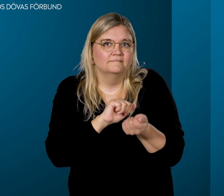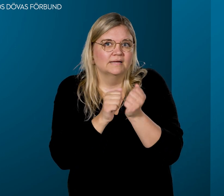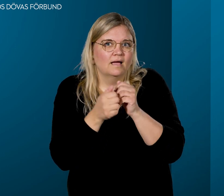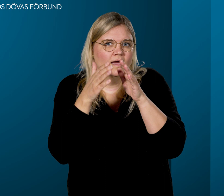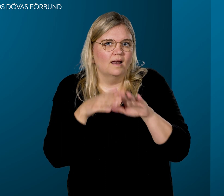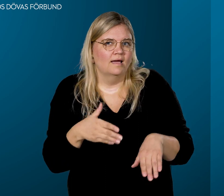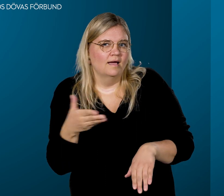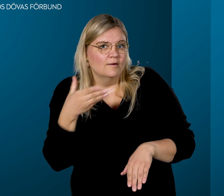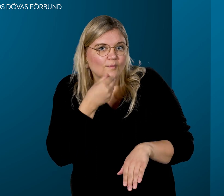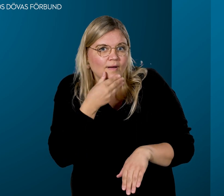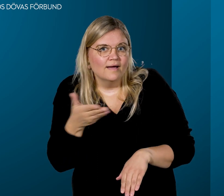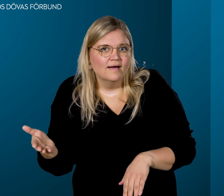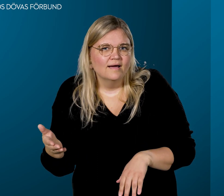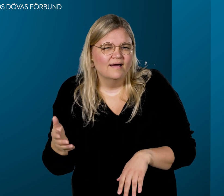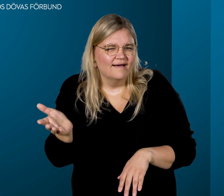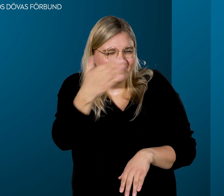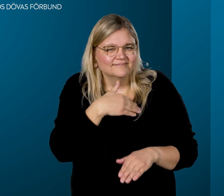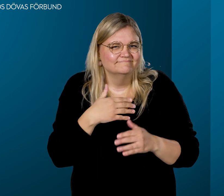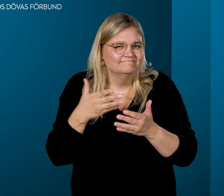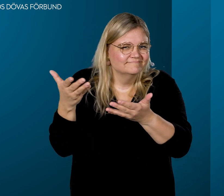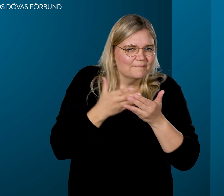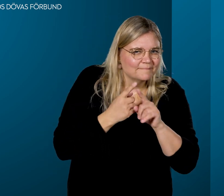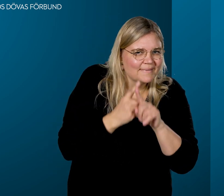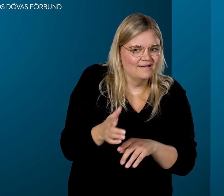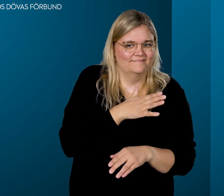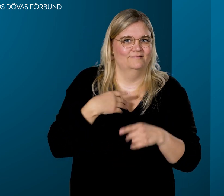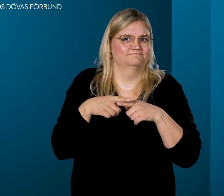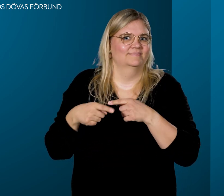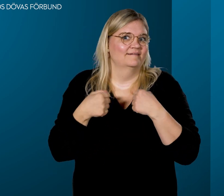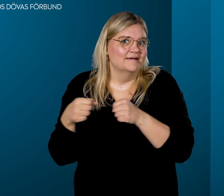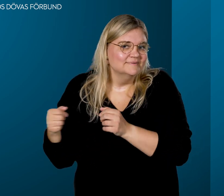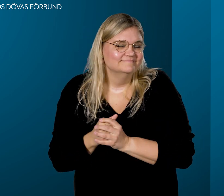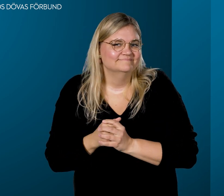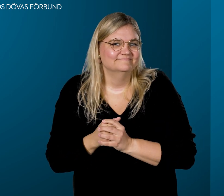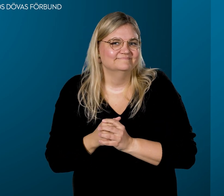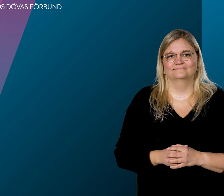det superpopulära vinterlägret för unga. Välkommen med i vår mångsidiga verksamhet!